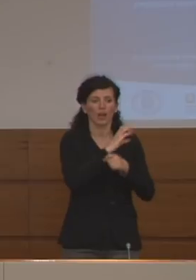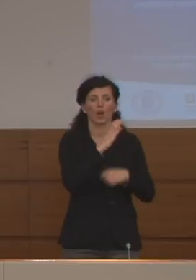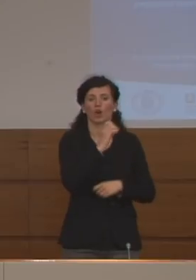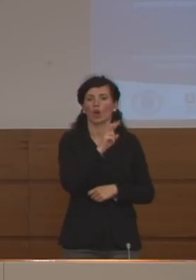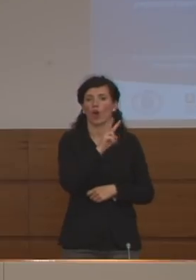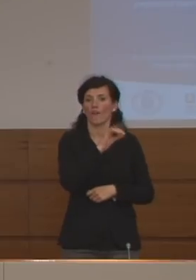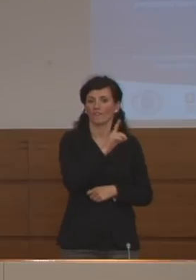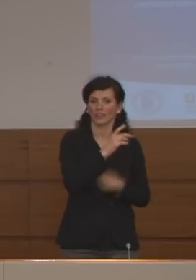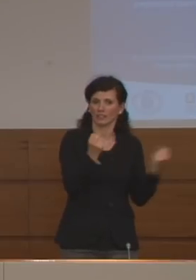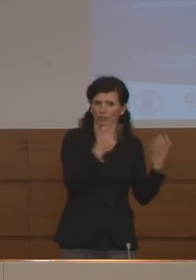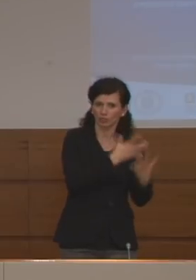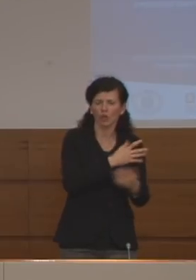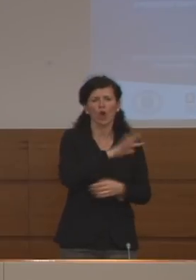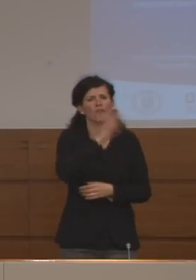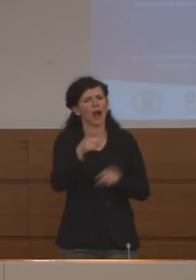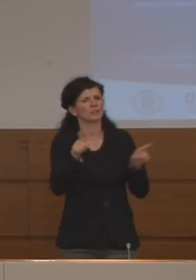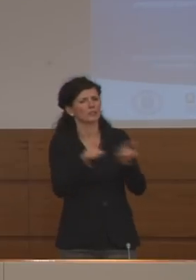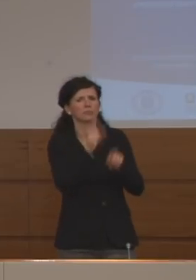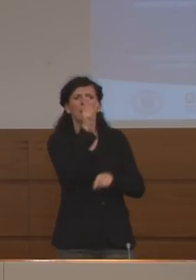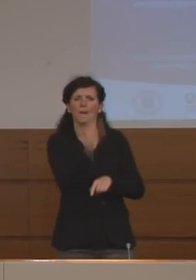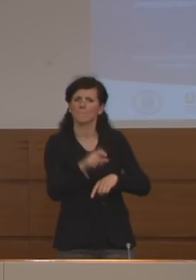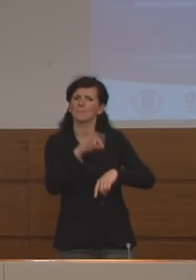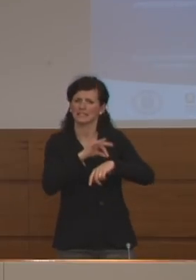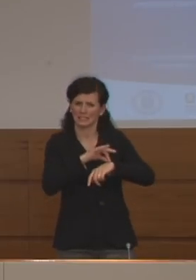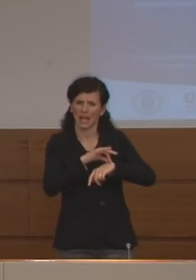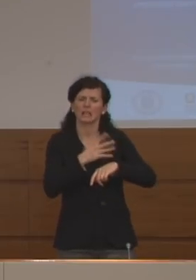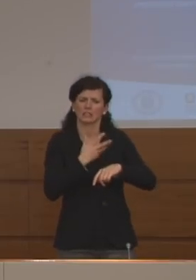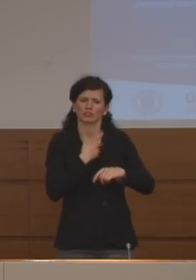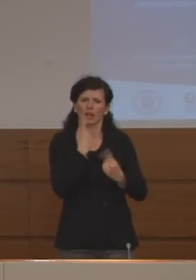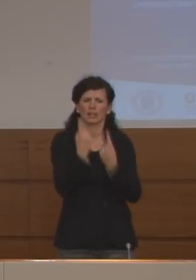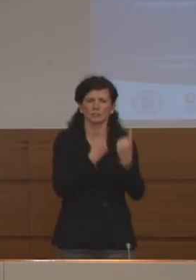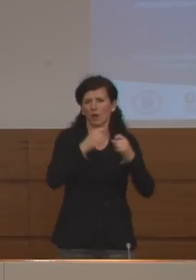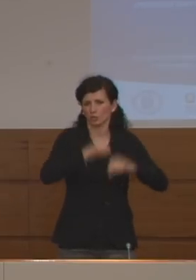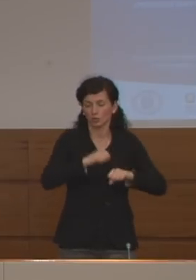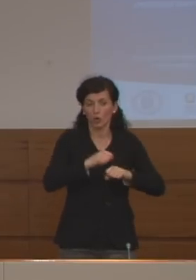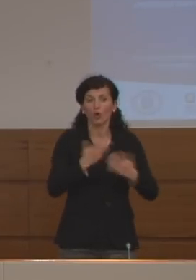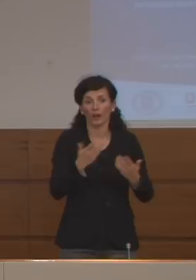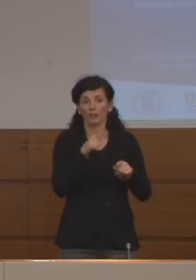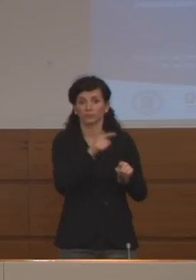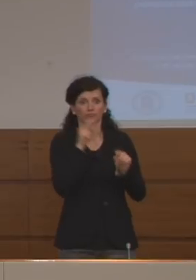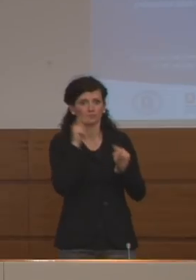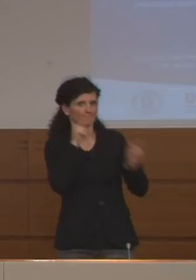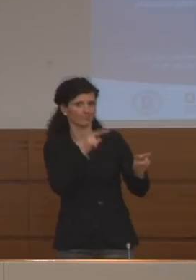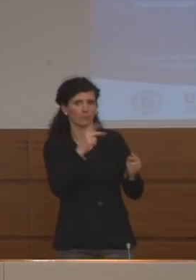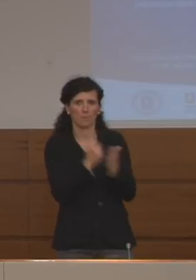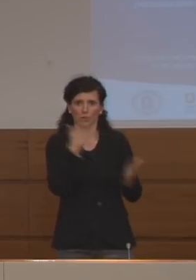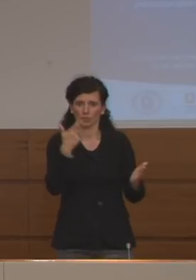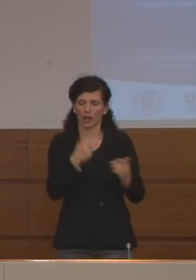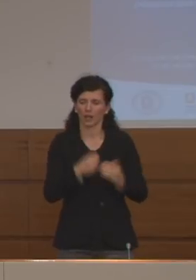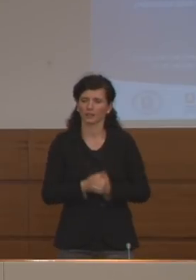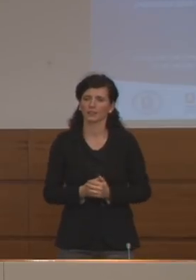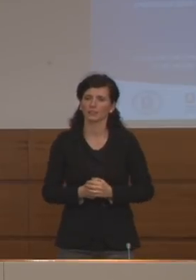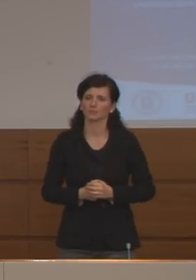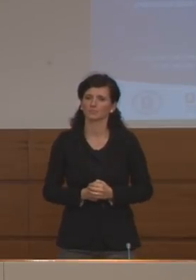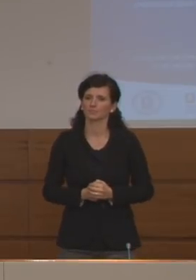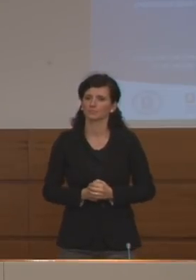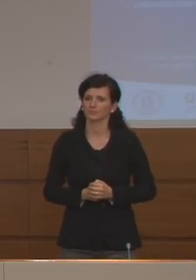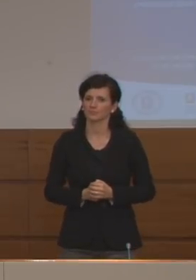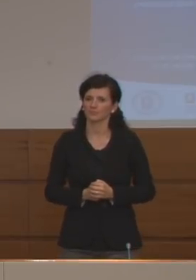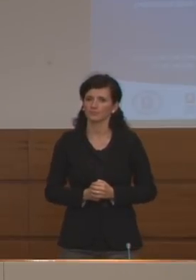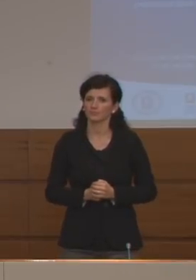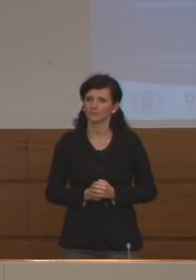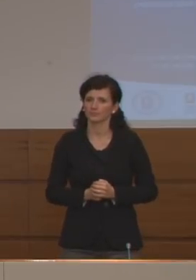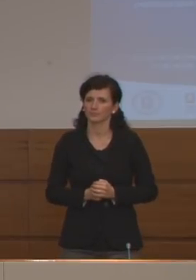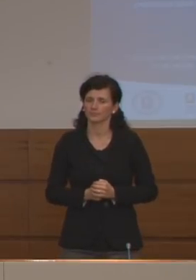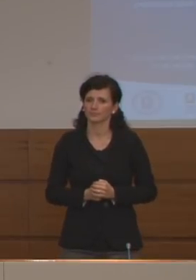è che sono venuti a scomparire. C'è poi un'altra rilevazione che secondo me